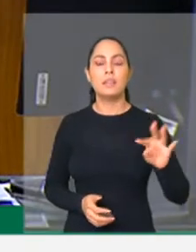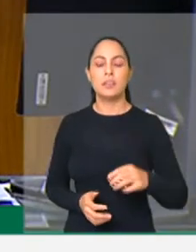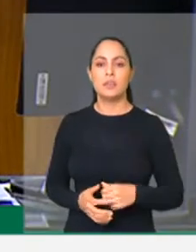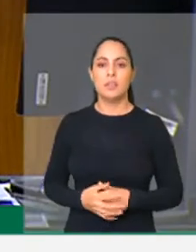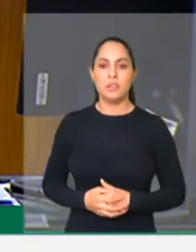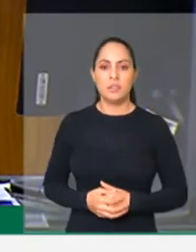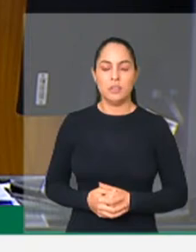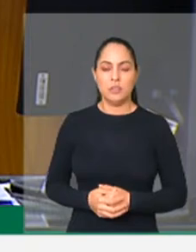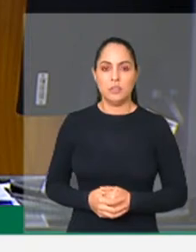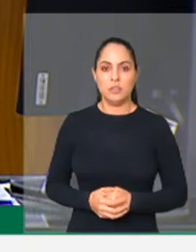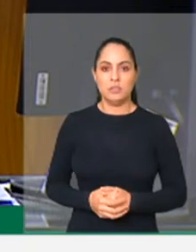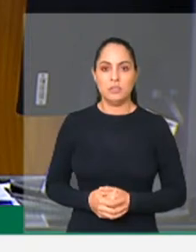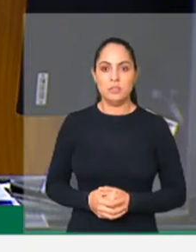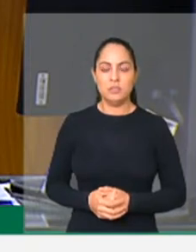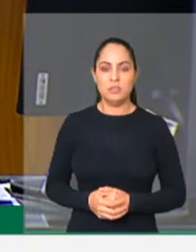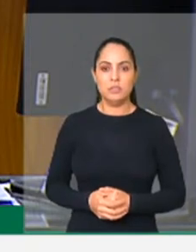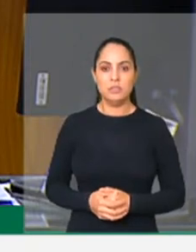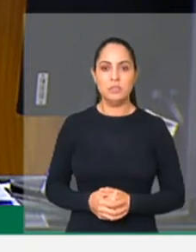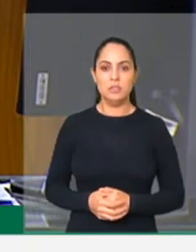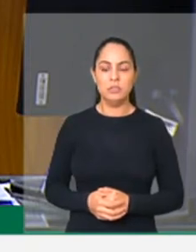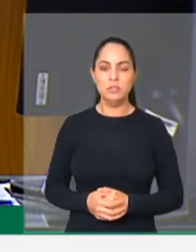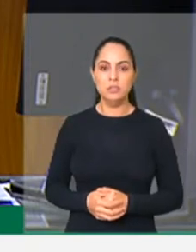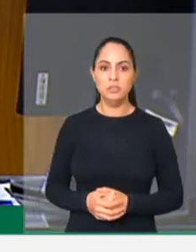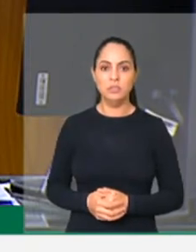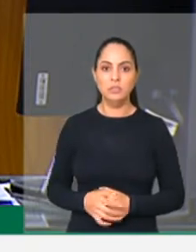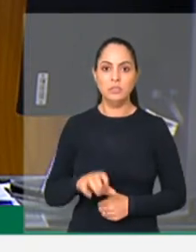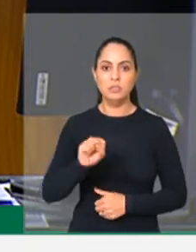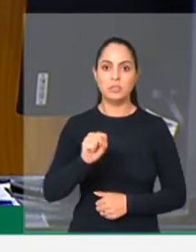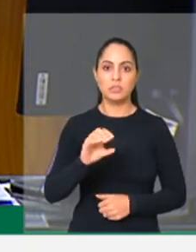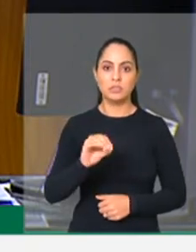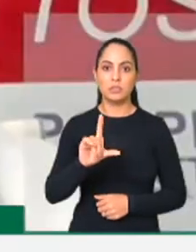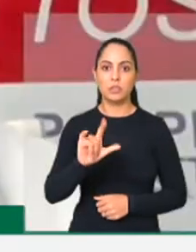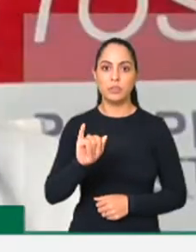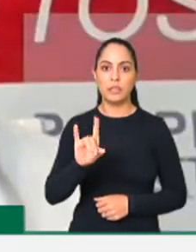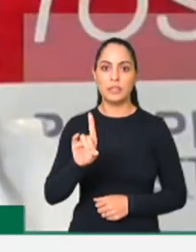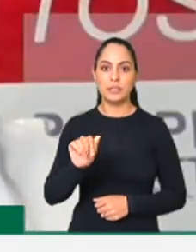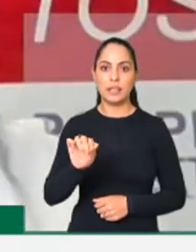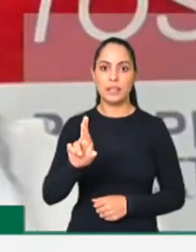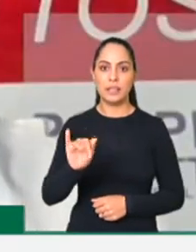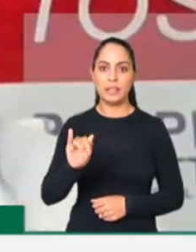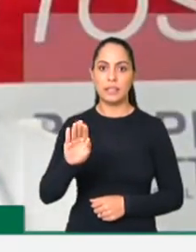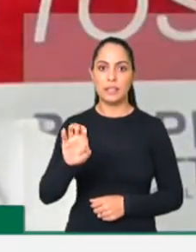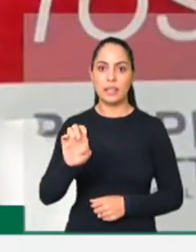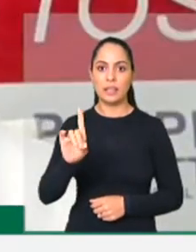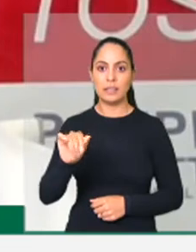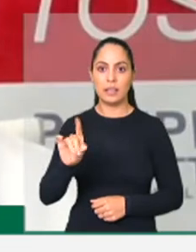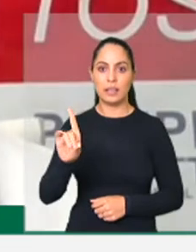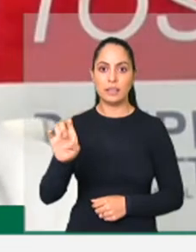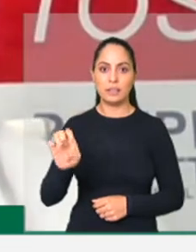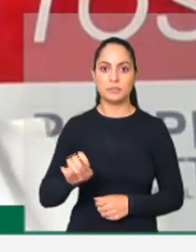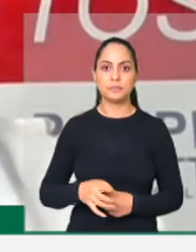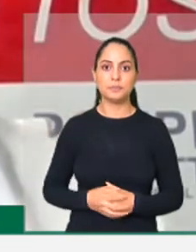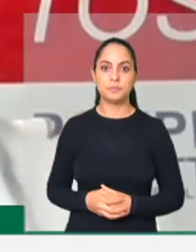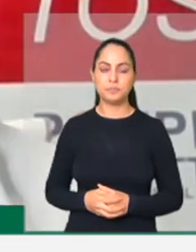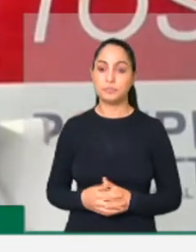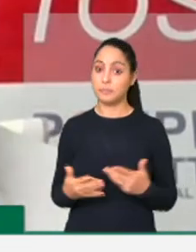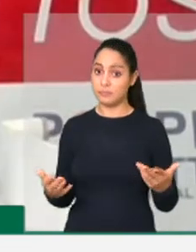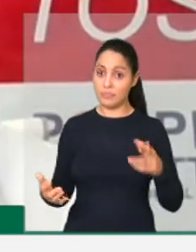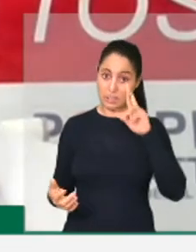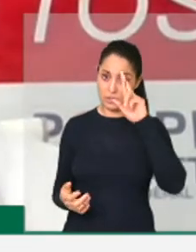BRIA... EQUILIBRADA, NO SENTIDO DE QUE ESTA MEDIDA PROVISÓRIA PRESIDENTE, VEIO PARA FAZER AJUSTES,